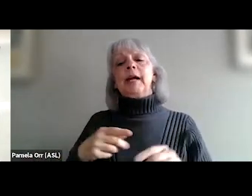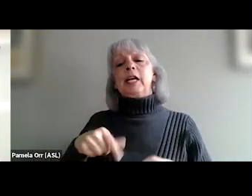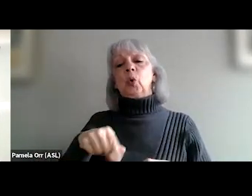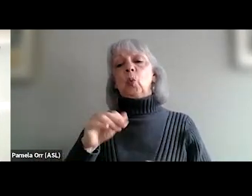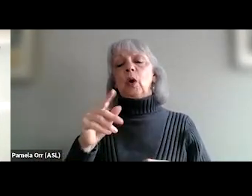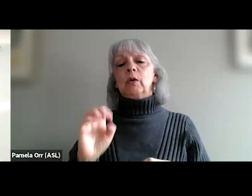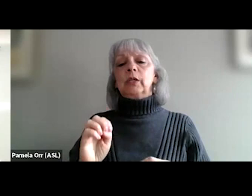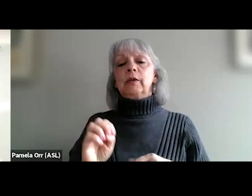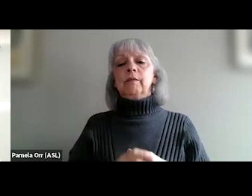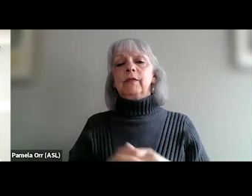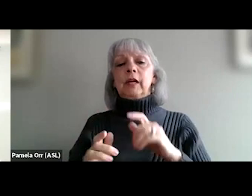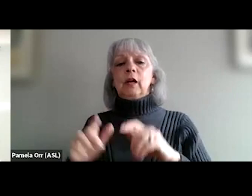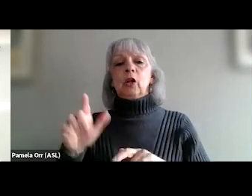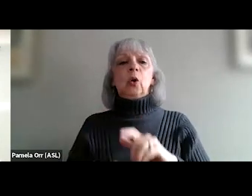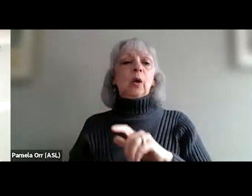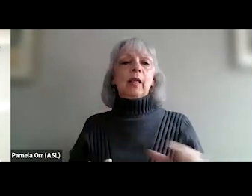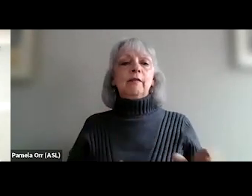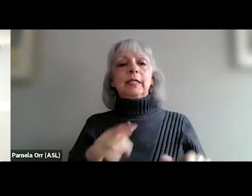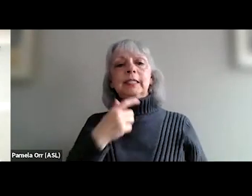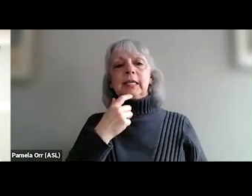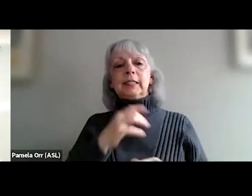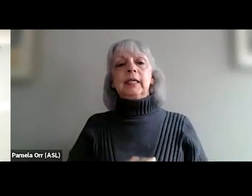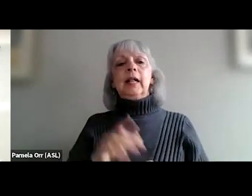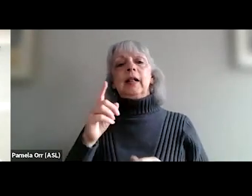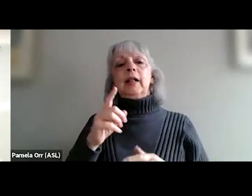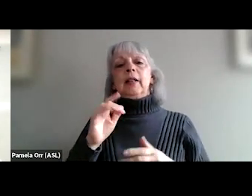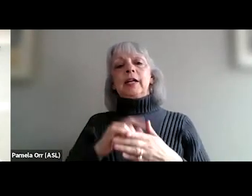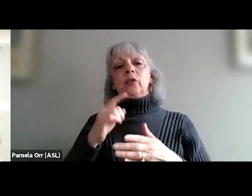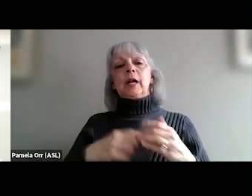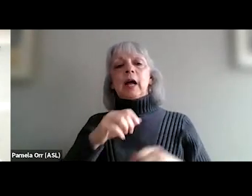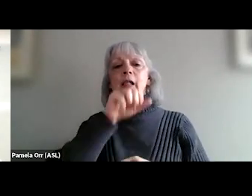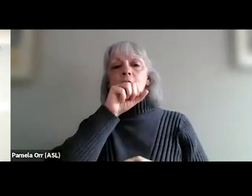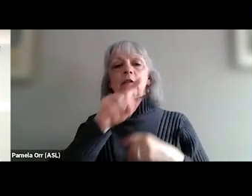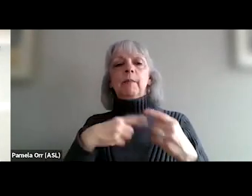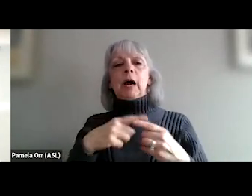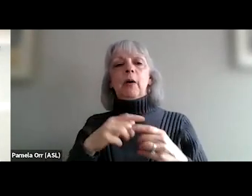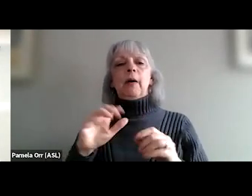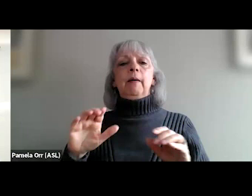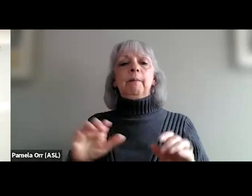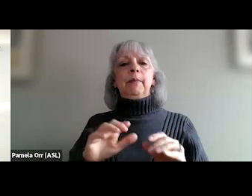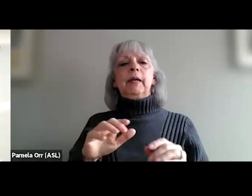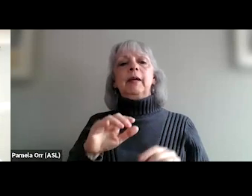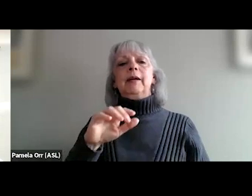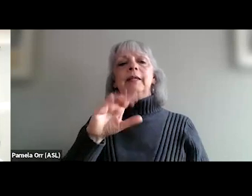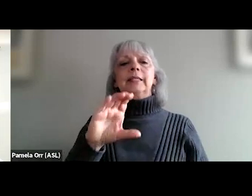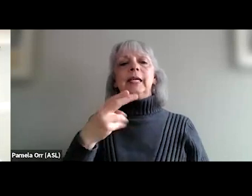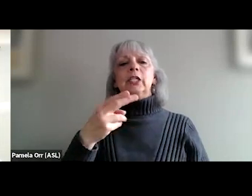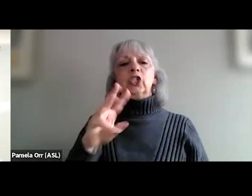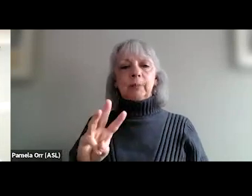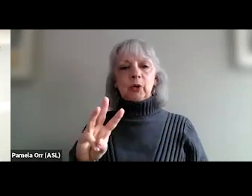que está en la esquina inferior izquierda de la pantalla que dice "Eso es lo que me gusta...", y entre paréntesis dice "de ser un TSC".